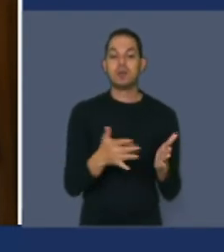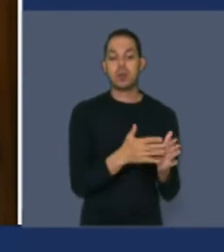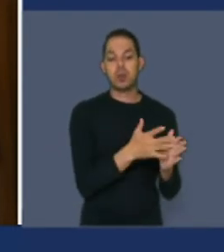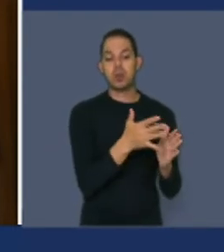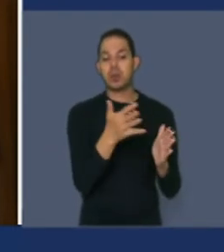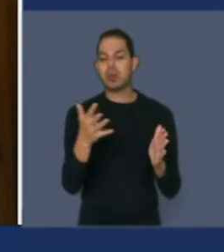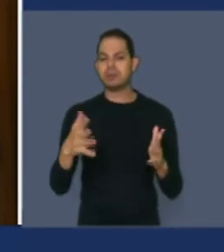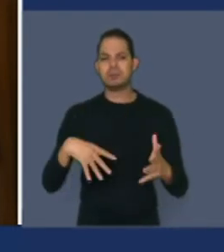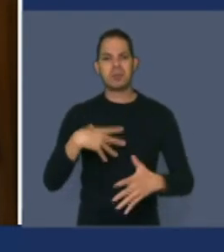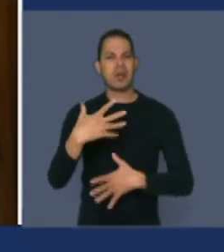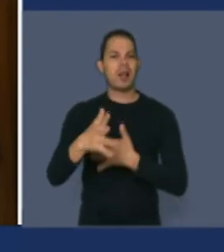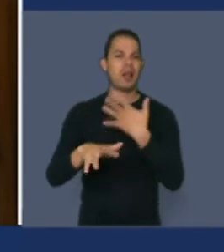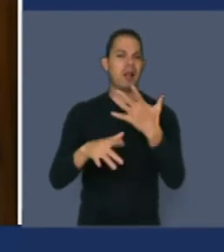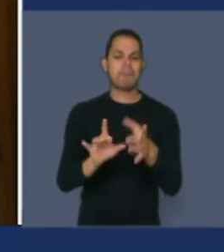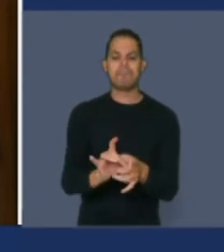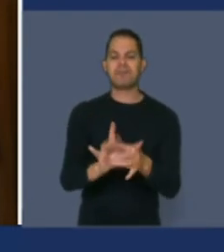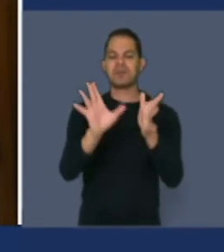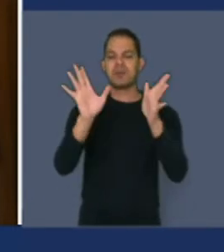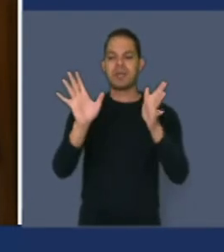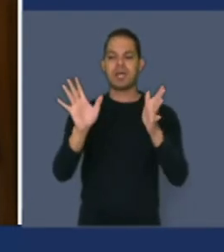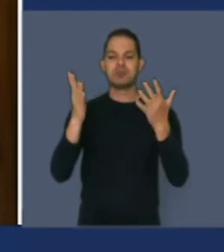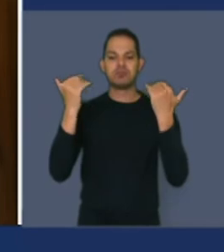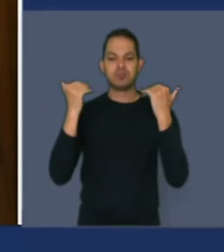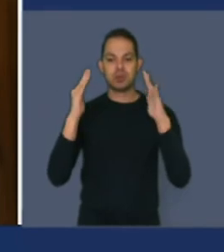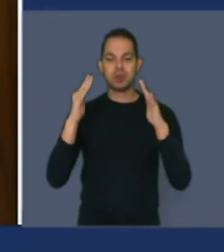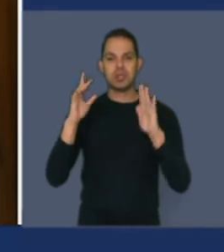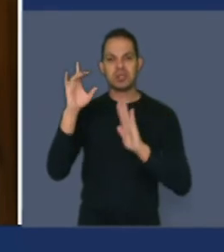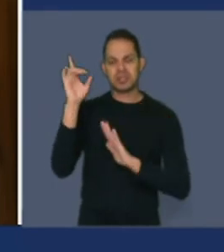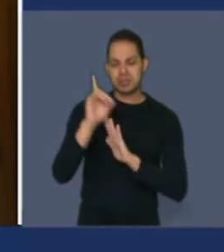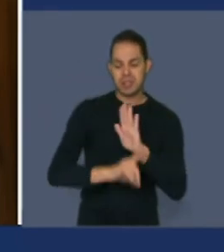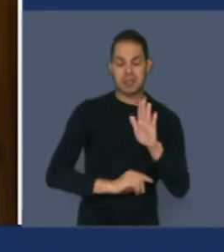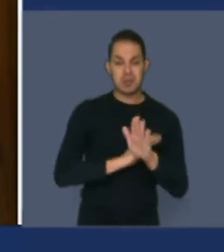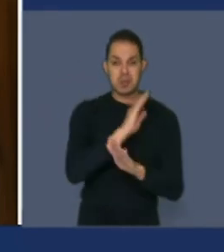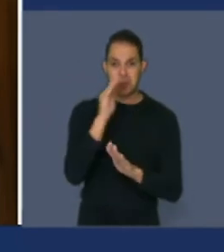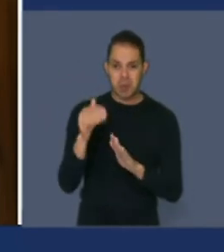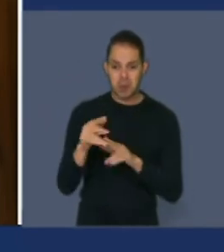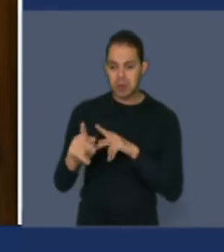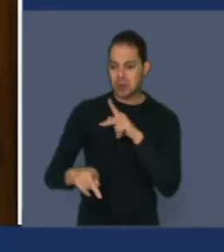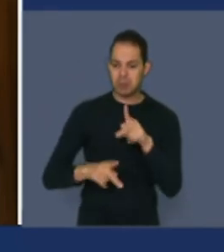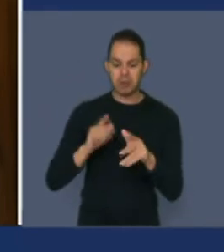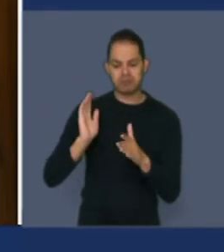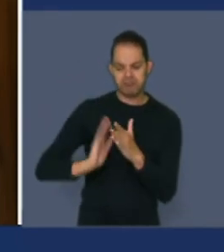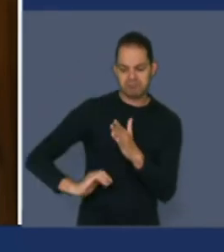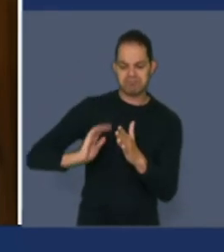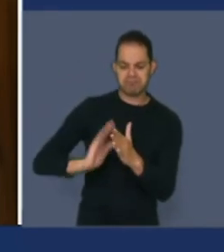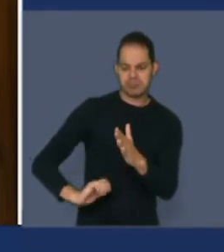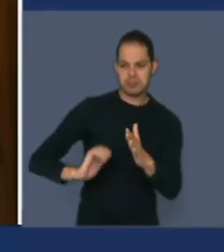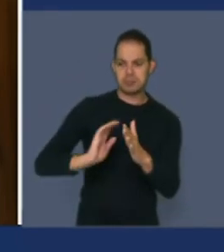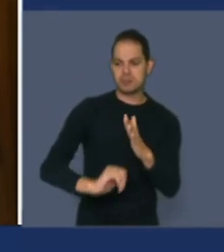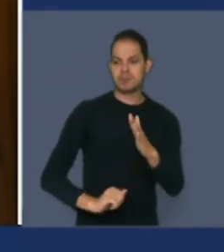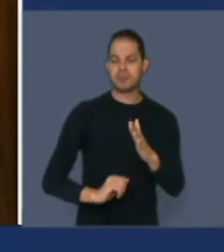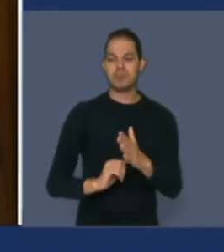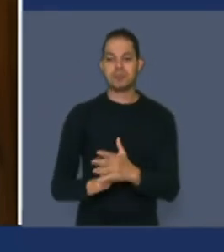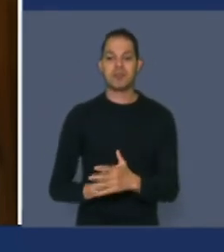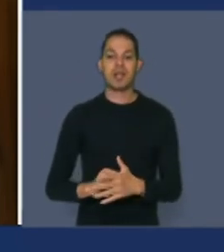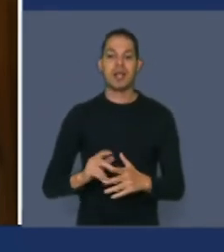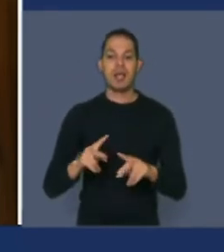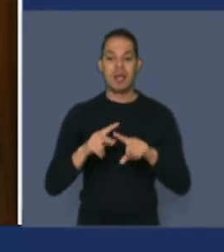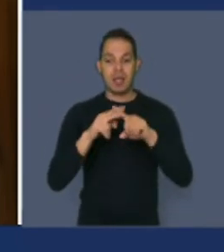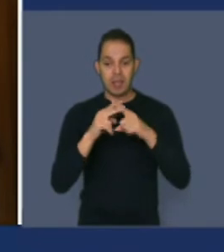PASSANDO AQUI E TODOS OS DIREITOS DO POVO BRASILEIRO ESTÃO SENDO RETIRADOS, FOI ASSIM COM A REFORMA DA PREVIDÊNCIA, COM TANTAS COISAS E BOLSONARO FAZENDO AS